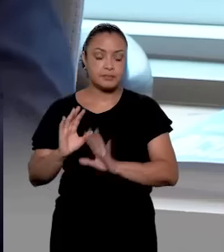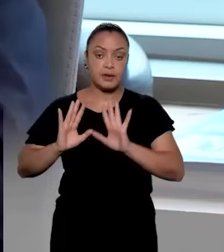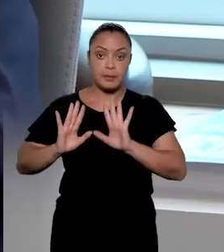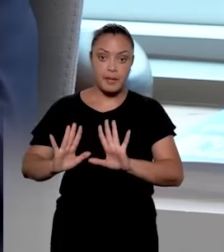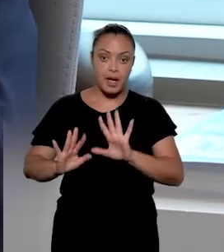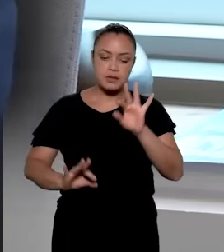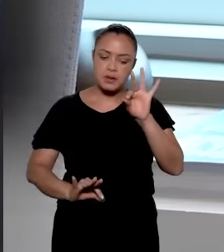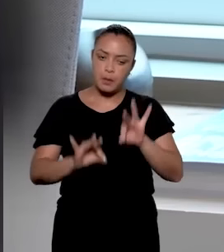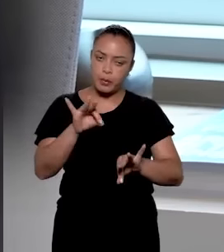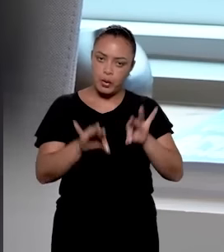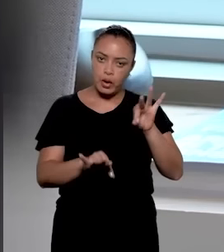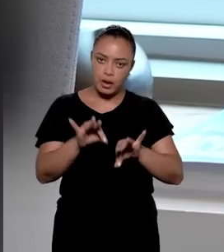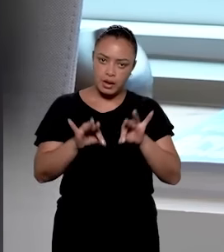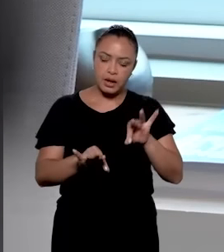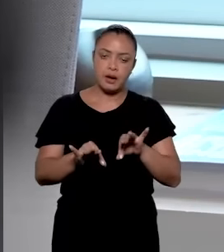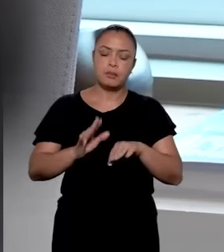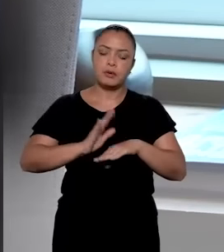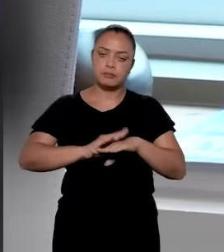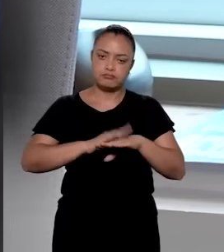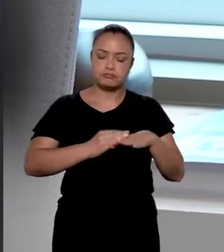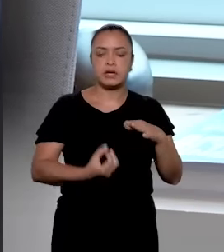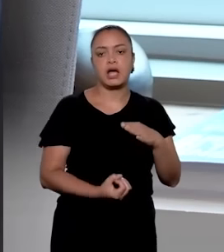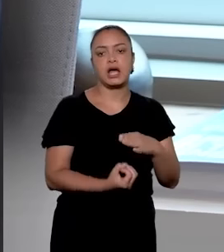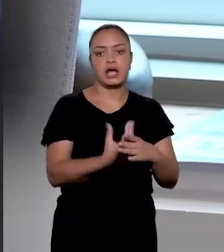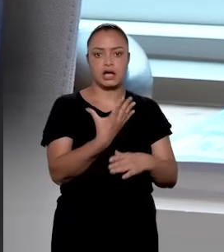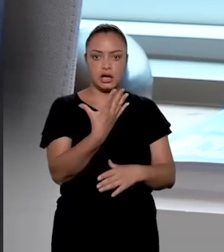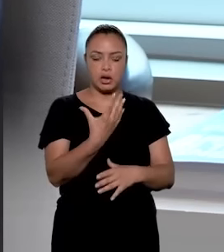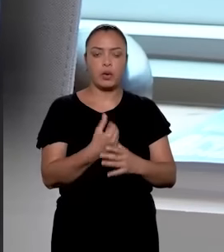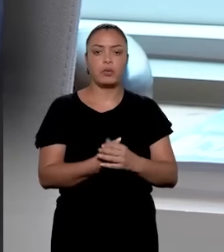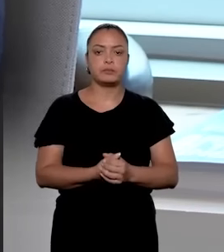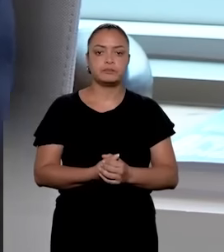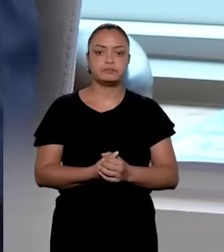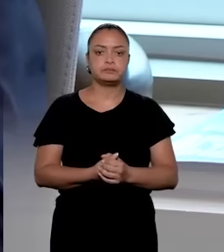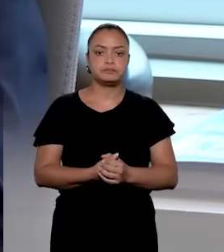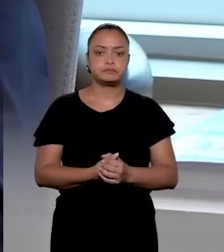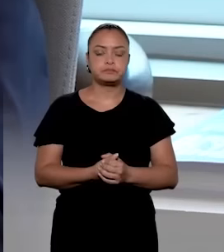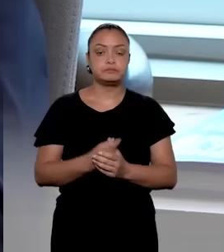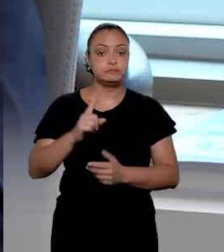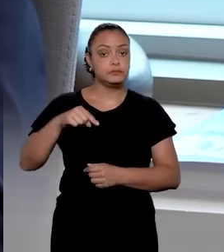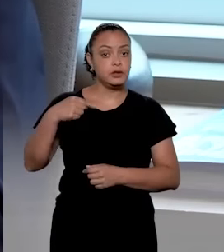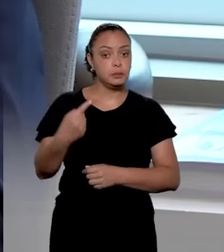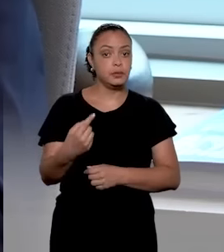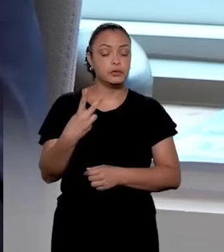então... mas, a Embrapa criou um programa muito bem-feito, a Integração Lavoura Pecuária Floresta,